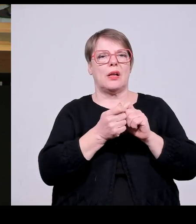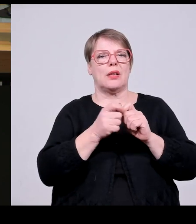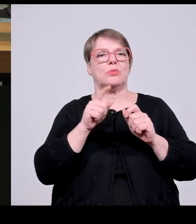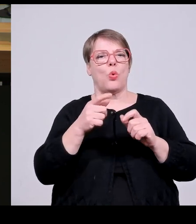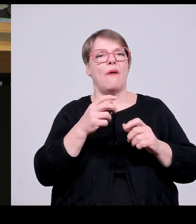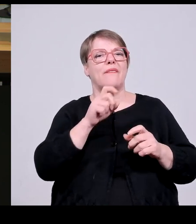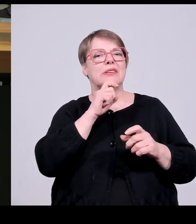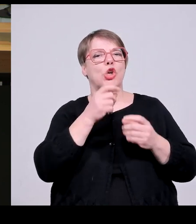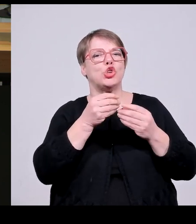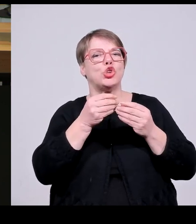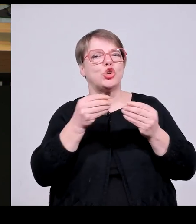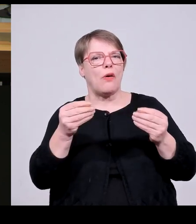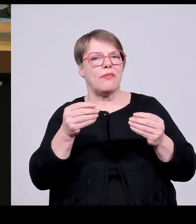Wärmewende in Berlin voranzubringen.